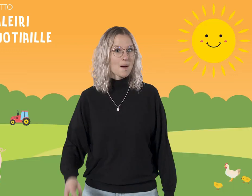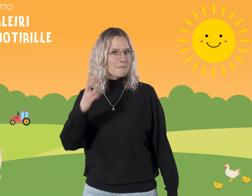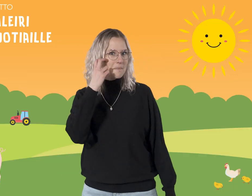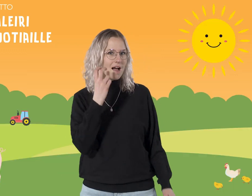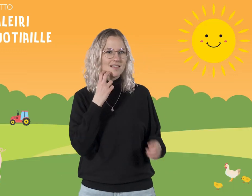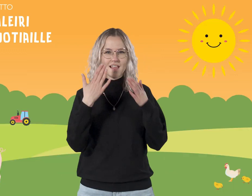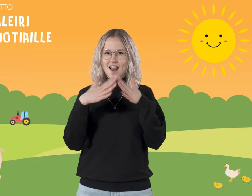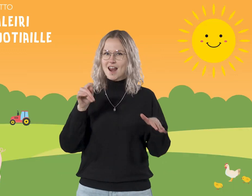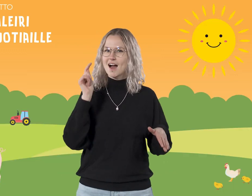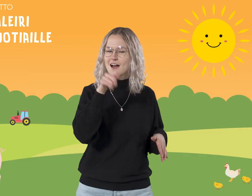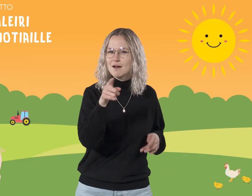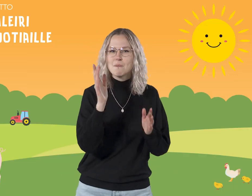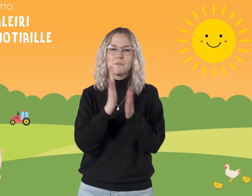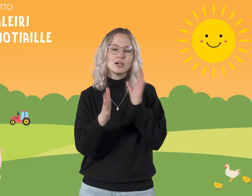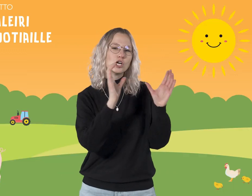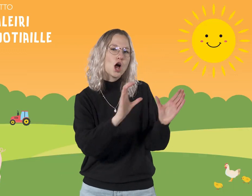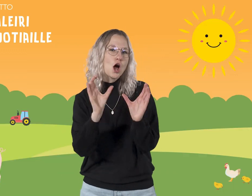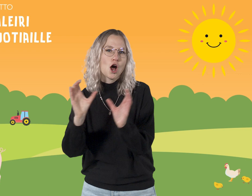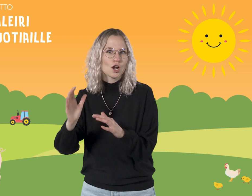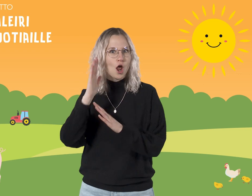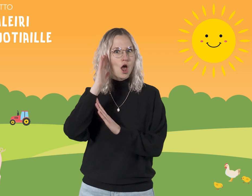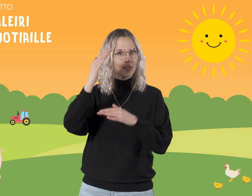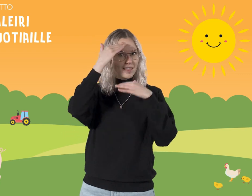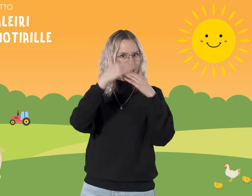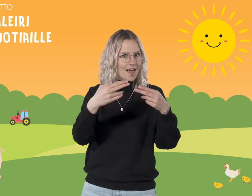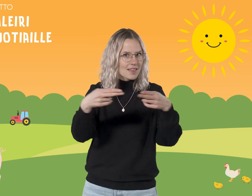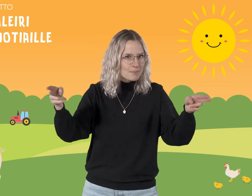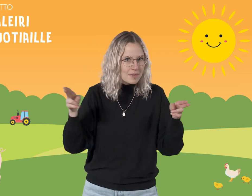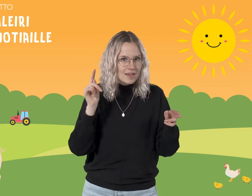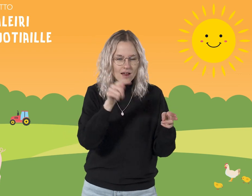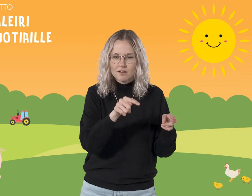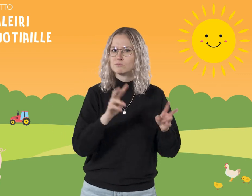Maatilaleirillä pääset hoitamaan kotieläinpihan eläimiä, -